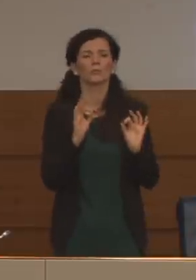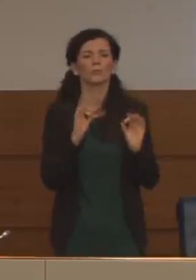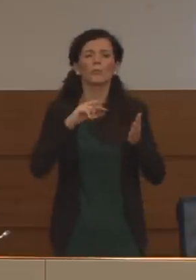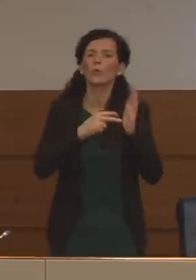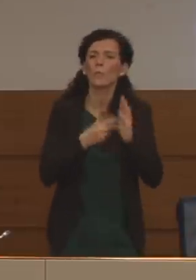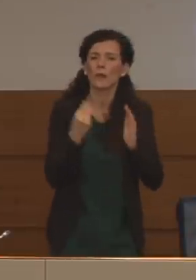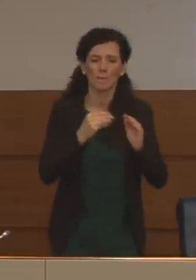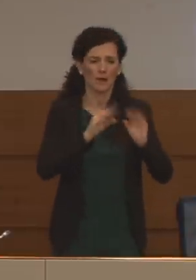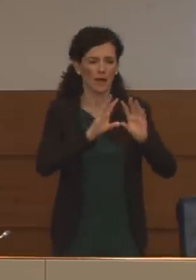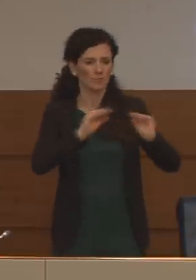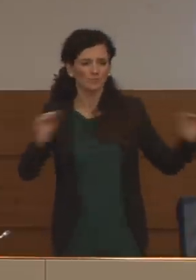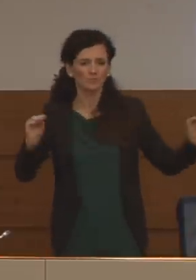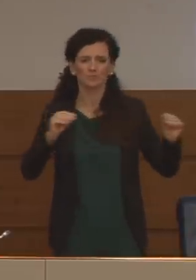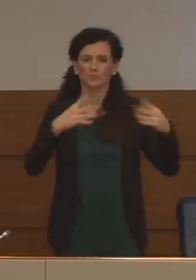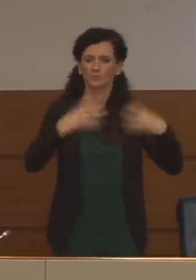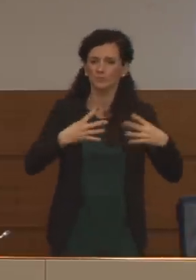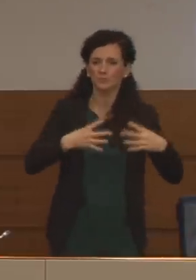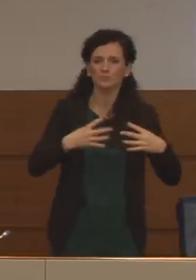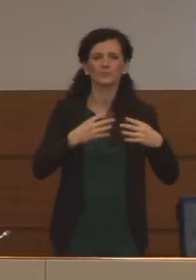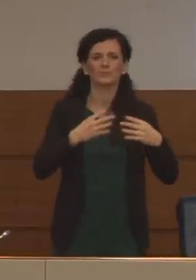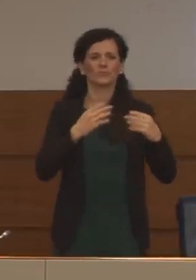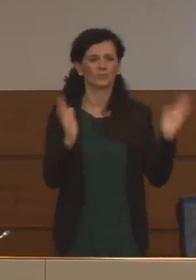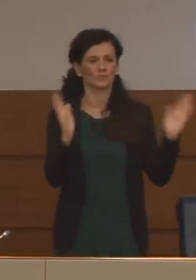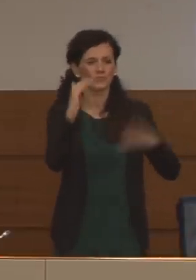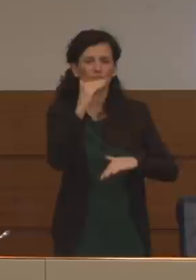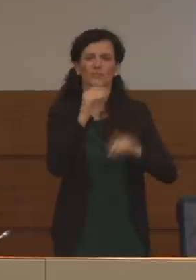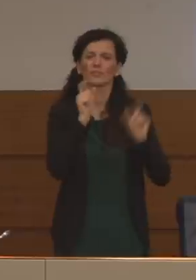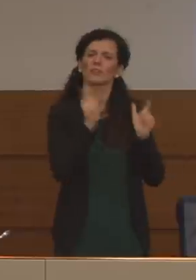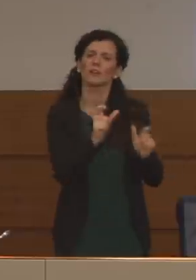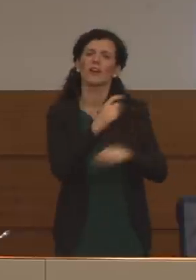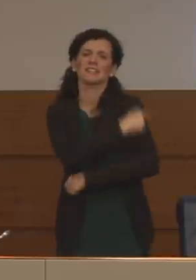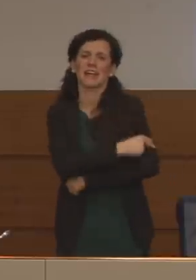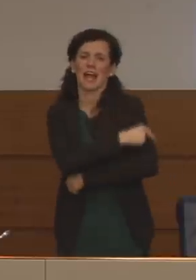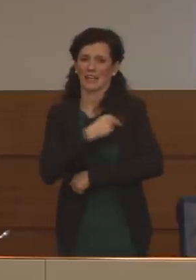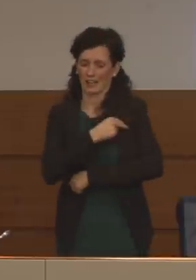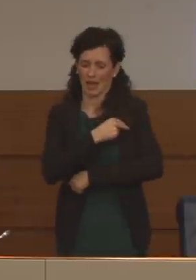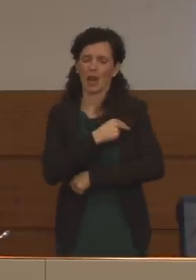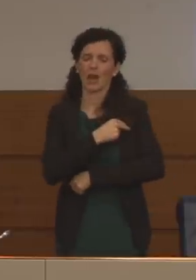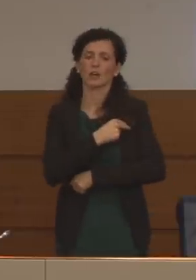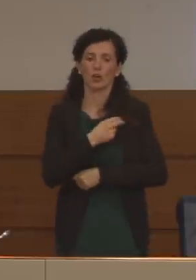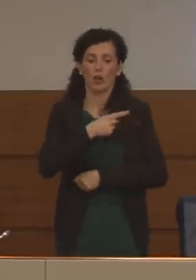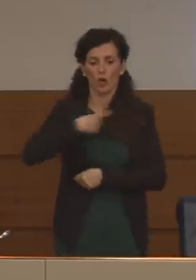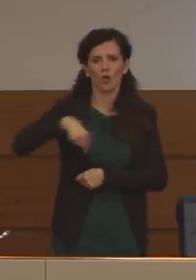ricordava lei e il personale sanitario. Stiamo risolvendo entrambe le cose